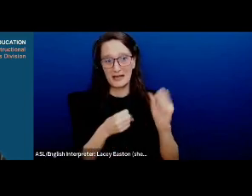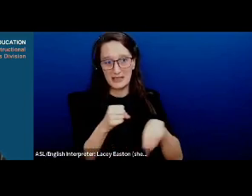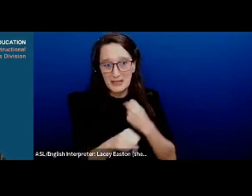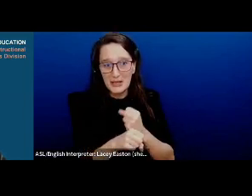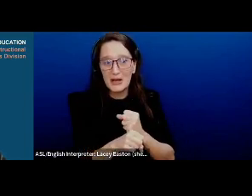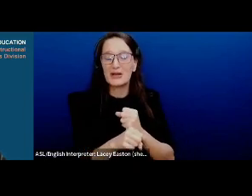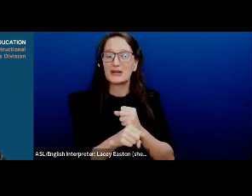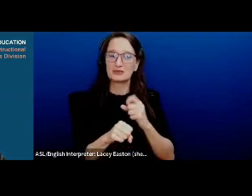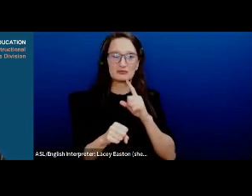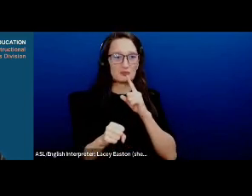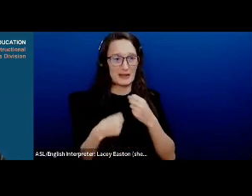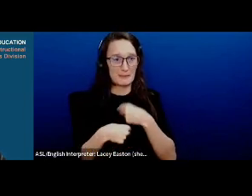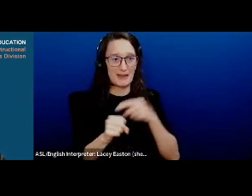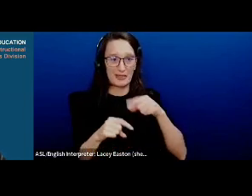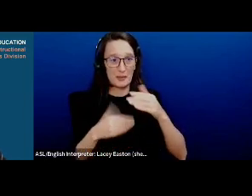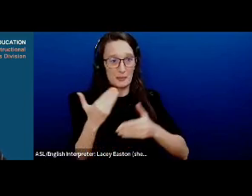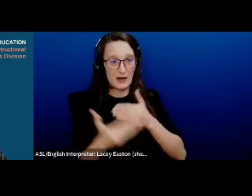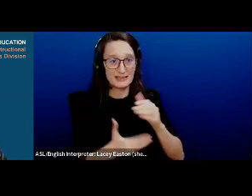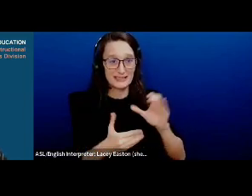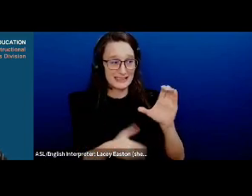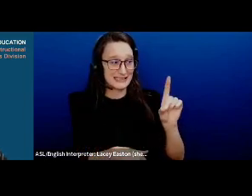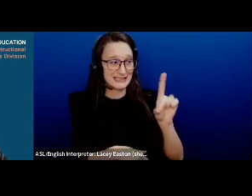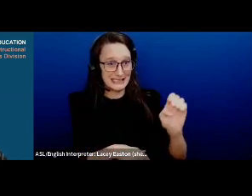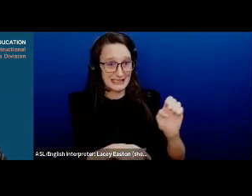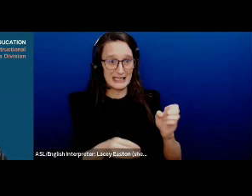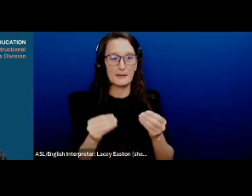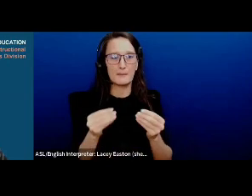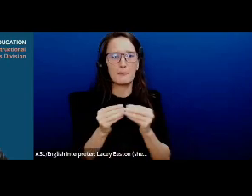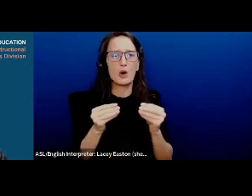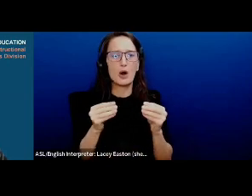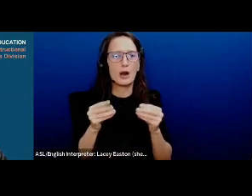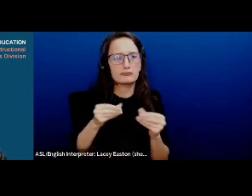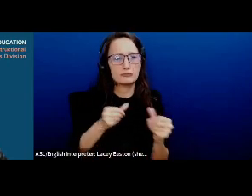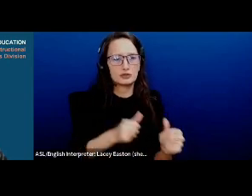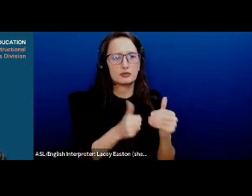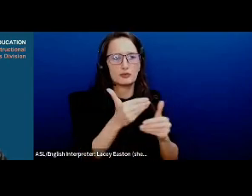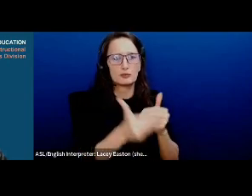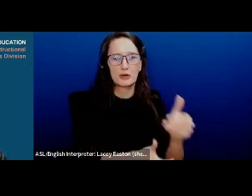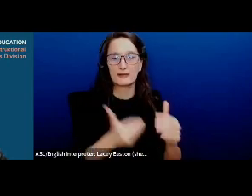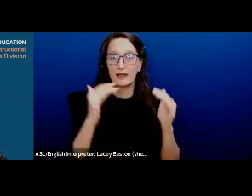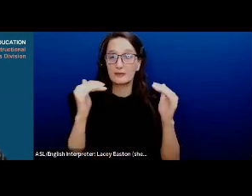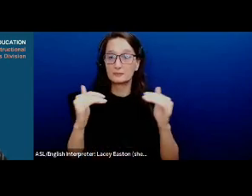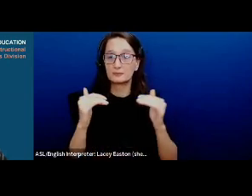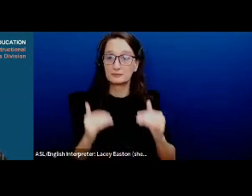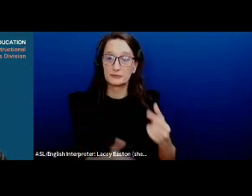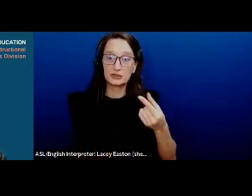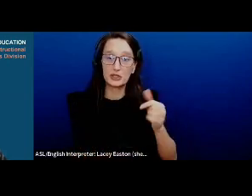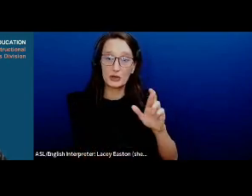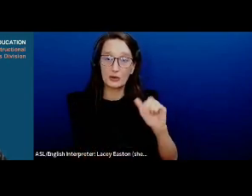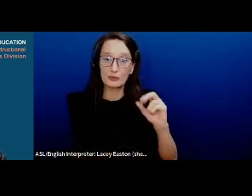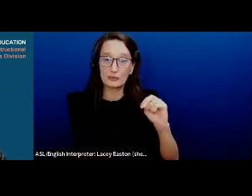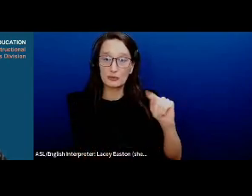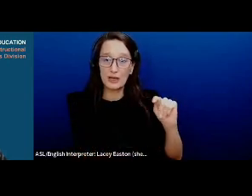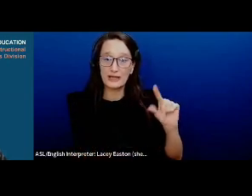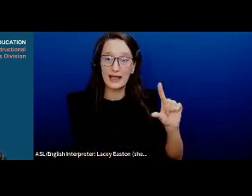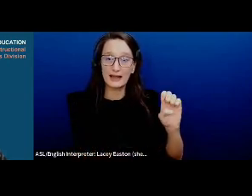en el Departamento de Educación de California. Grant Leung es el departamento de TI del IMOD y se encarga de